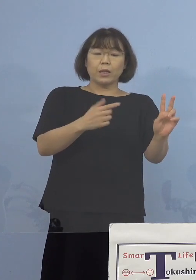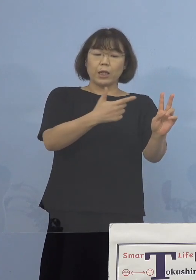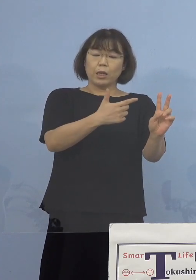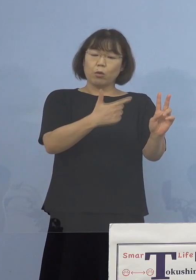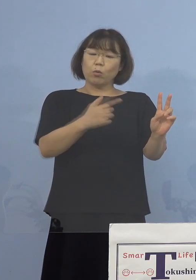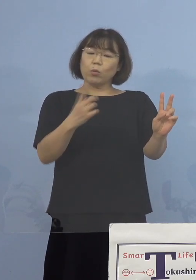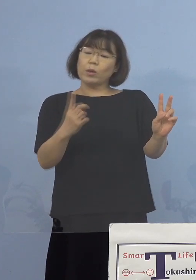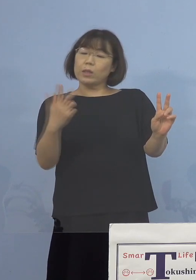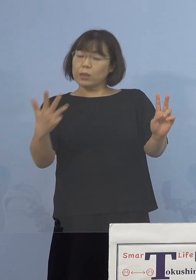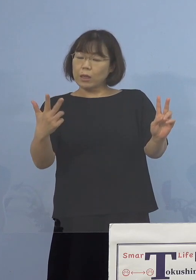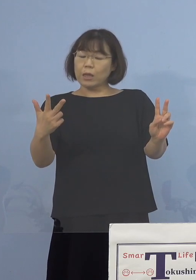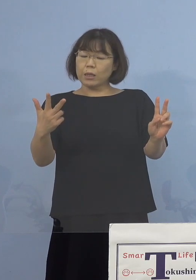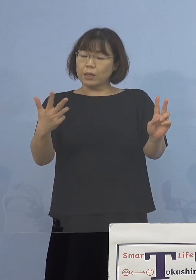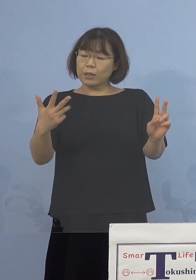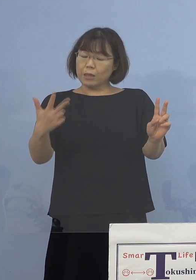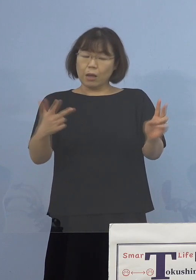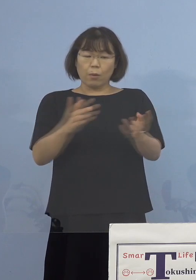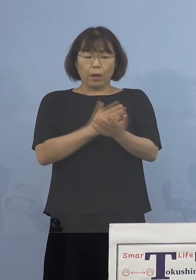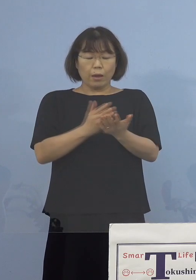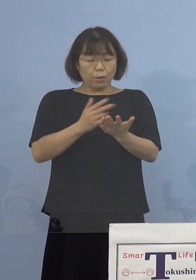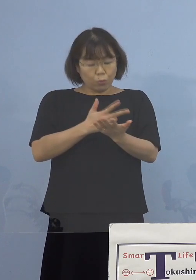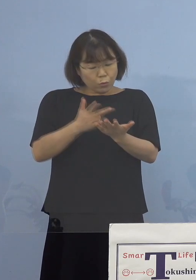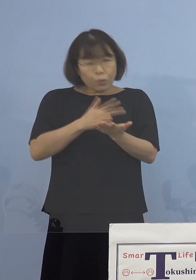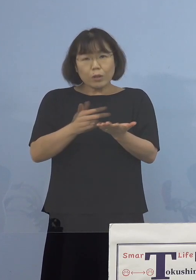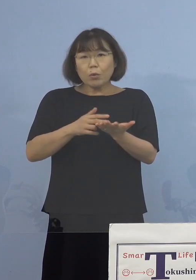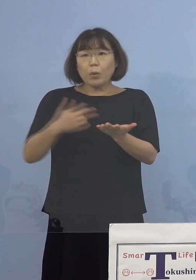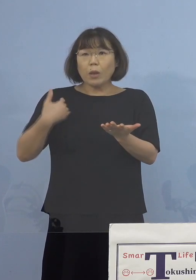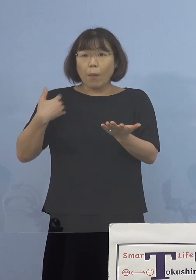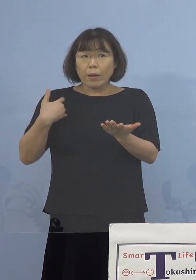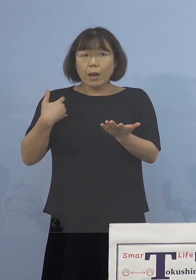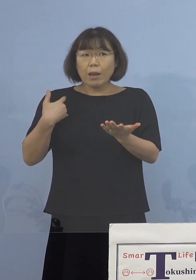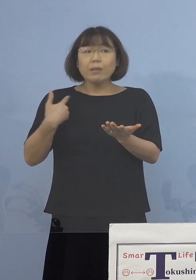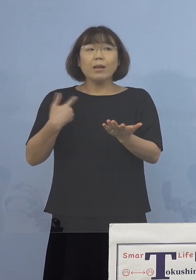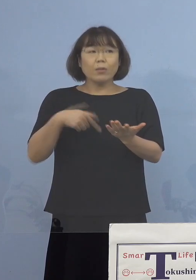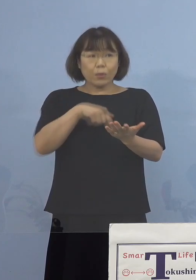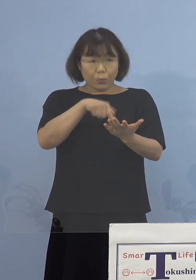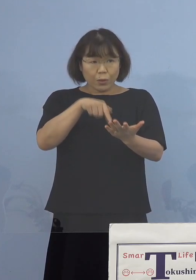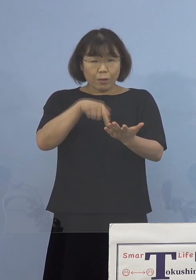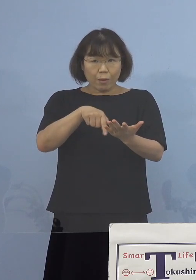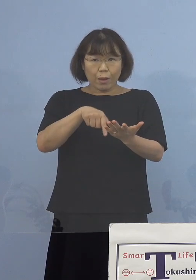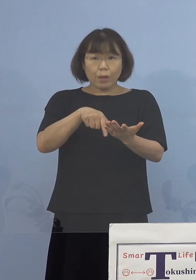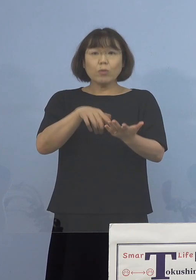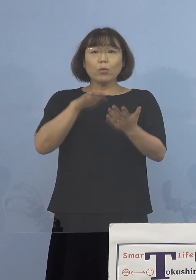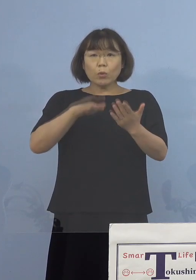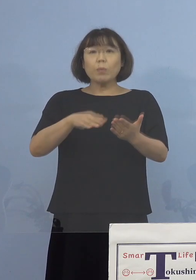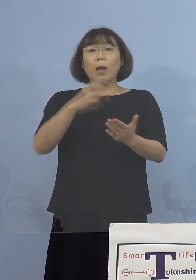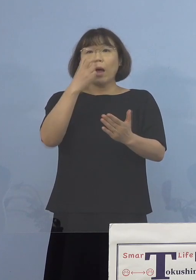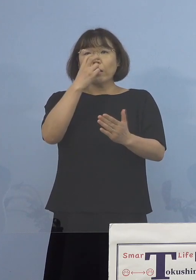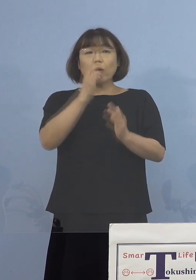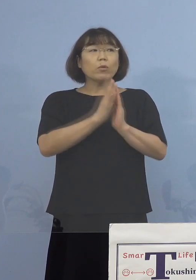手元の資料で確認が取れていませんので それについては今、確認をとってもらいます